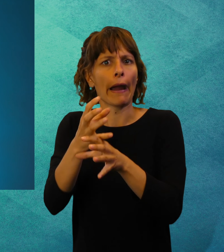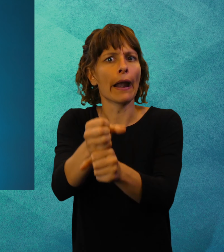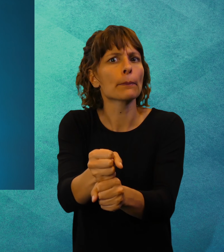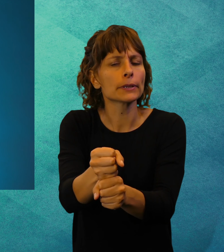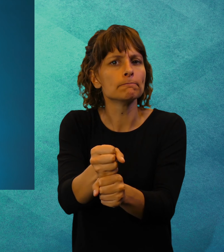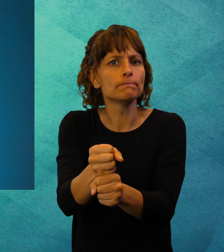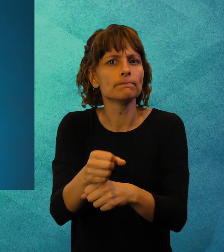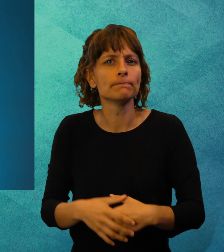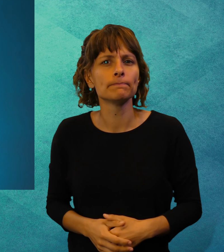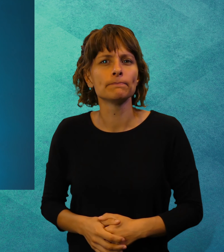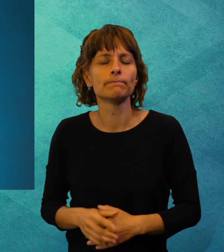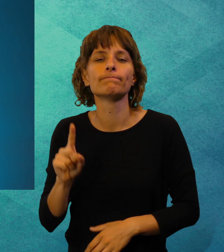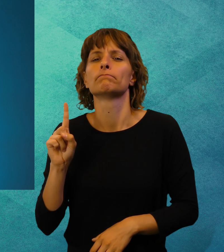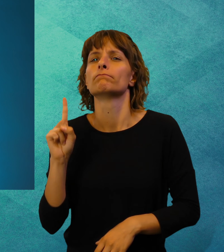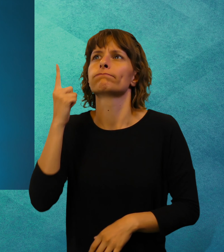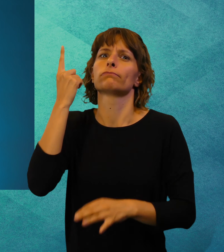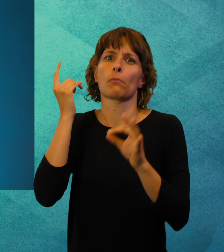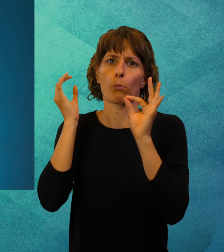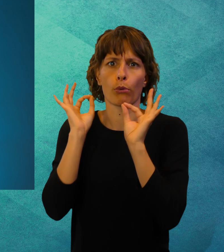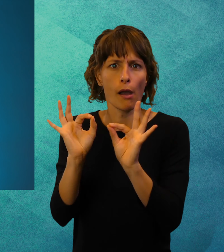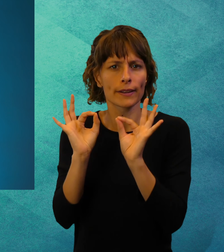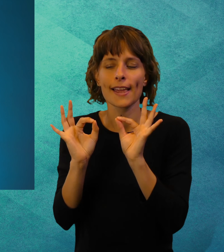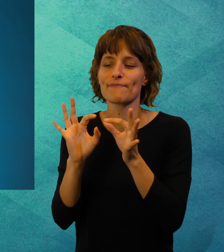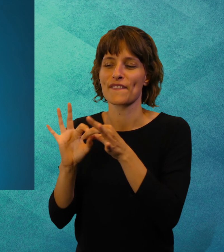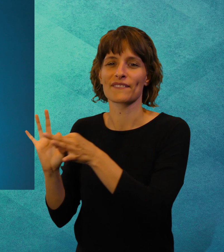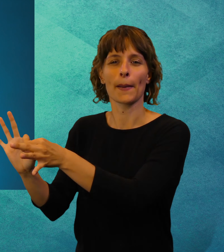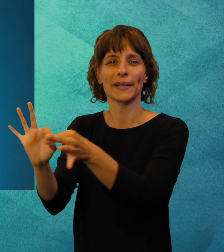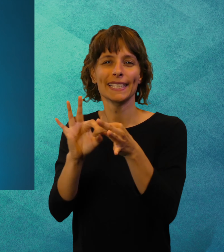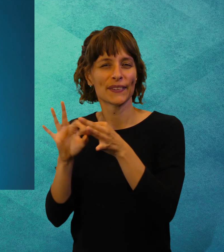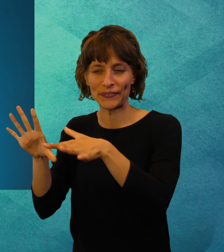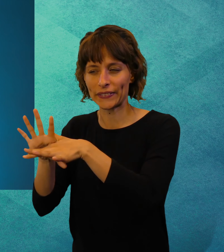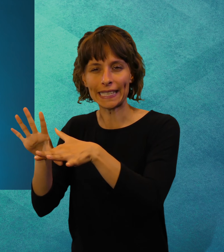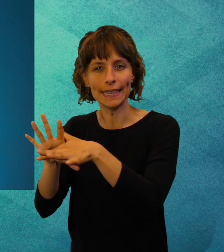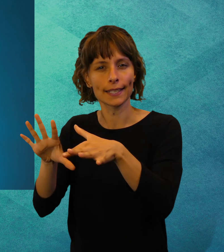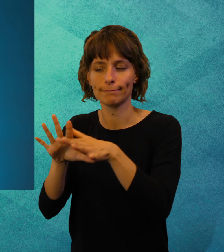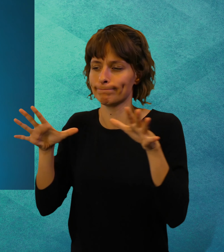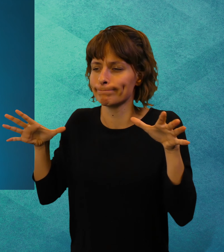kan praten over wat er gebeurd is, hoe moeilijk je dat in het begin misschien ook vindt. En dat je gewoon